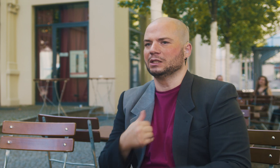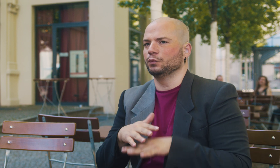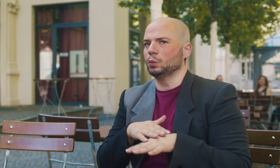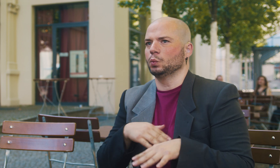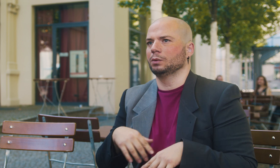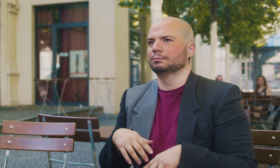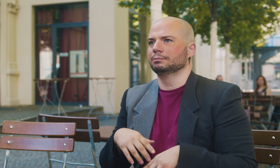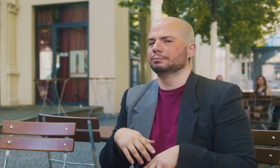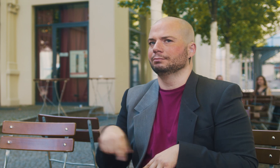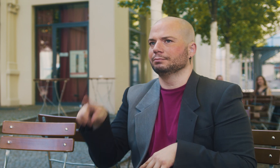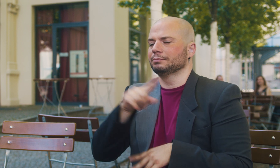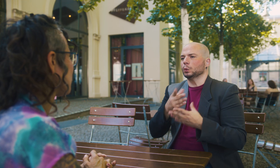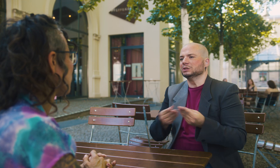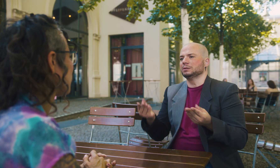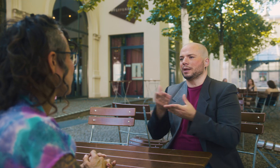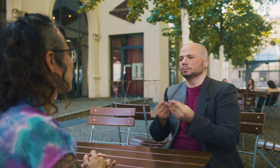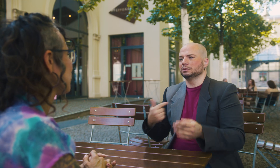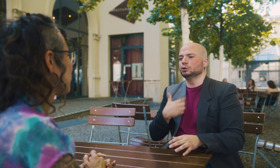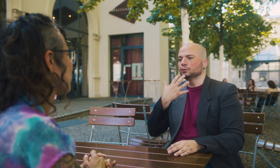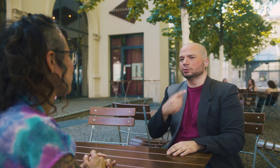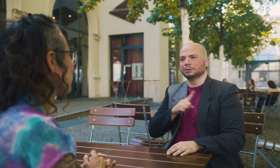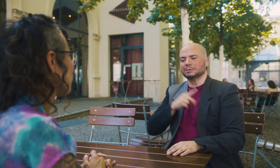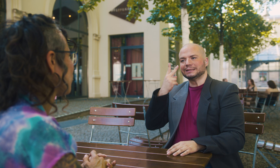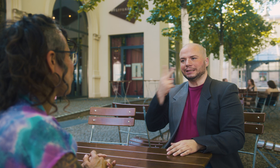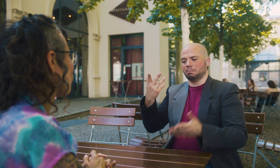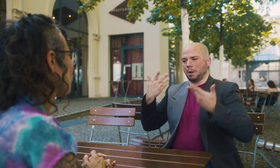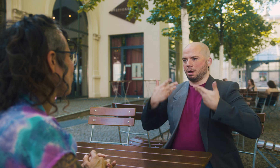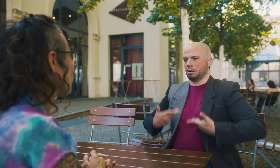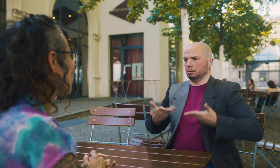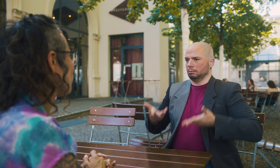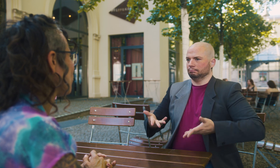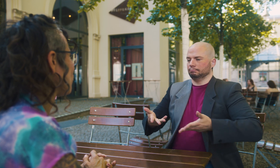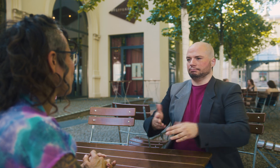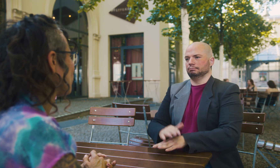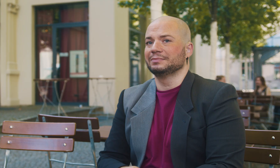Wir müssen aufhören, behinderte Menschen unsichtbar zu machen. Weil wir sind ja da.